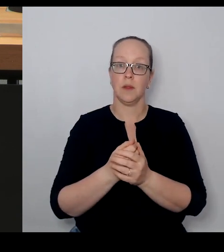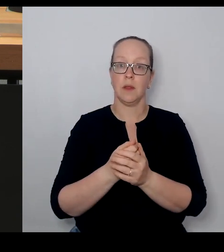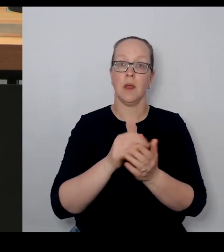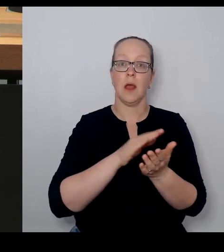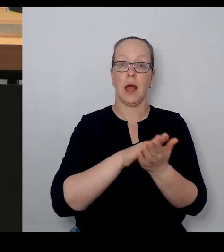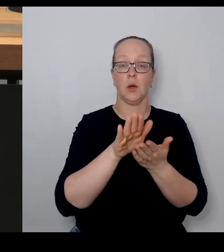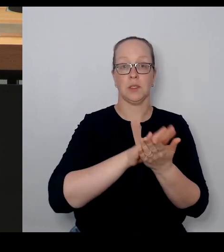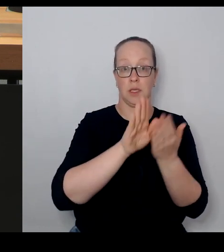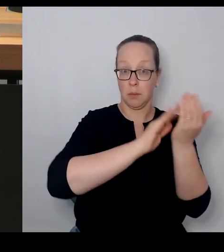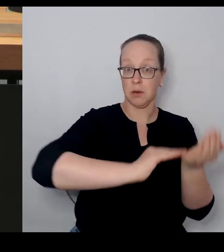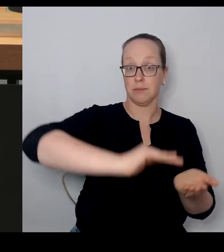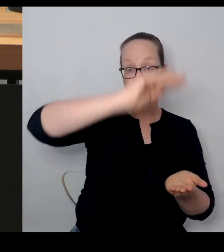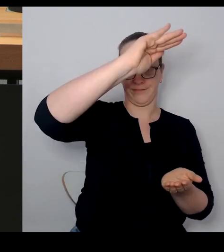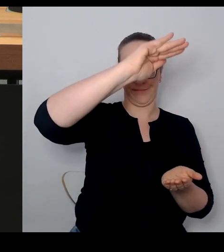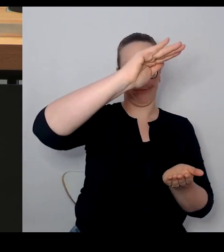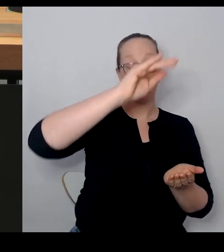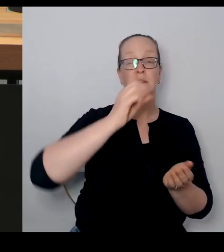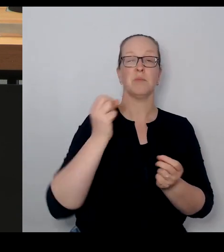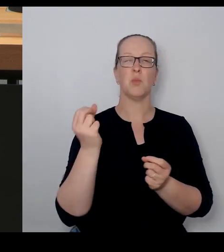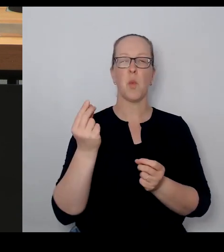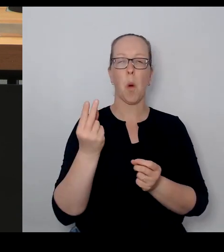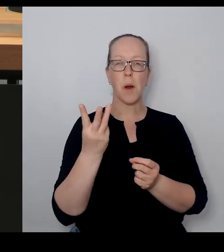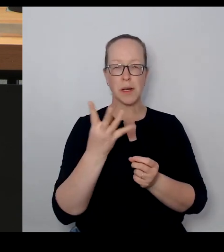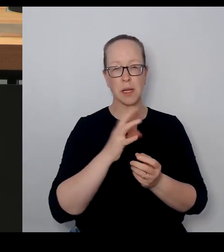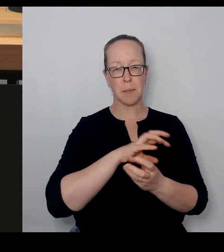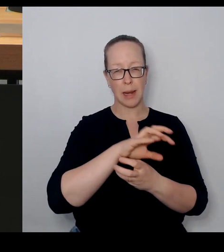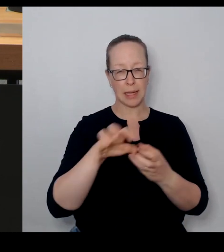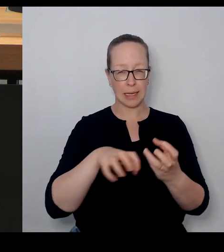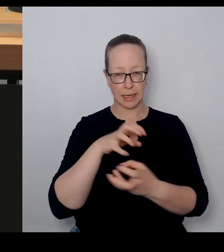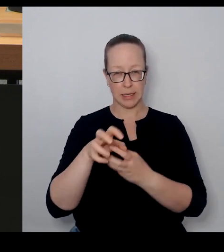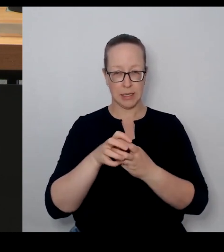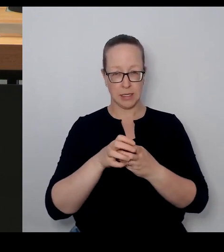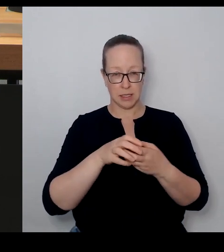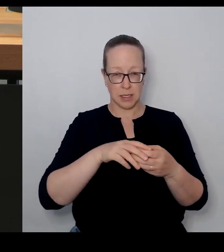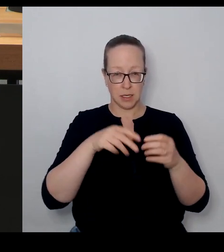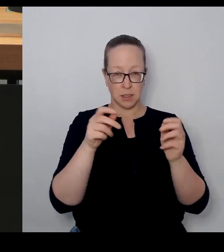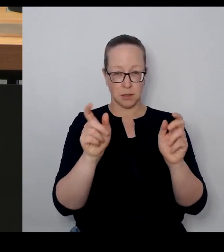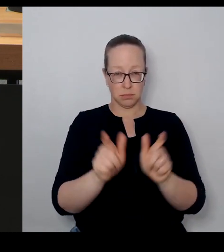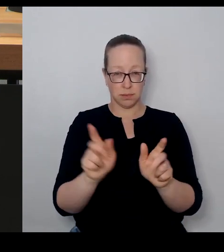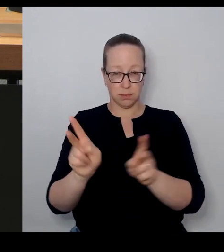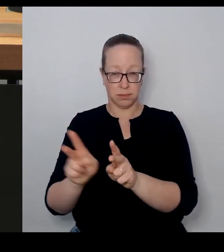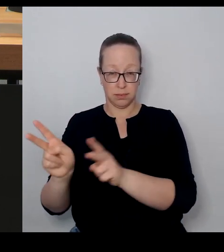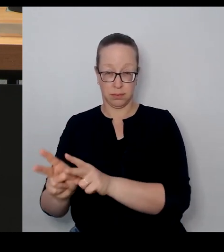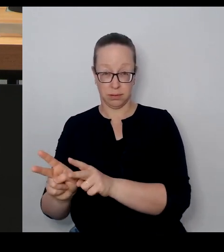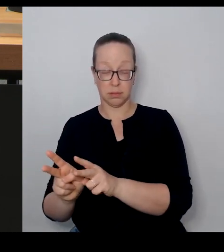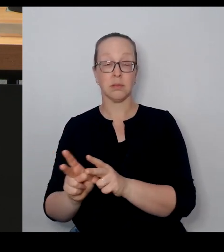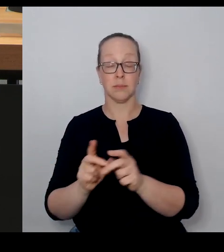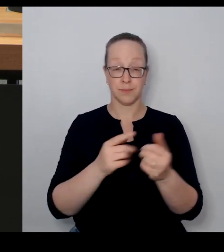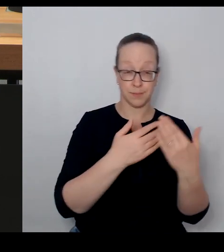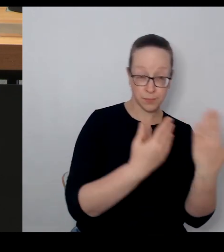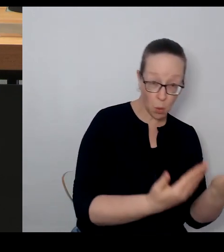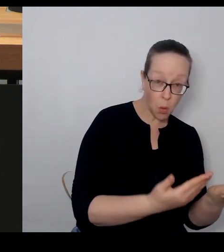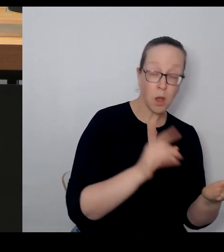Land Berlin angekommene Inflation andererseits haben zu einem Ausgabenniveau geführt, das auf Dauer nicht aufrecht erhalten werden kann.